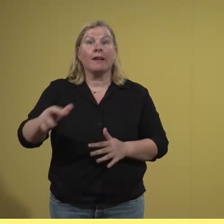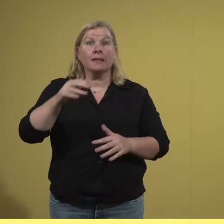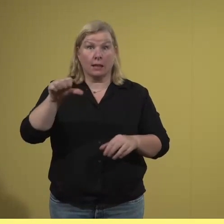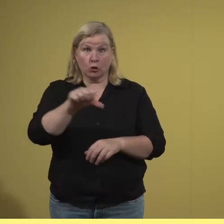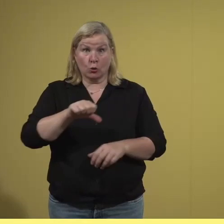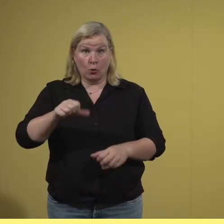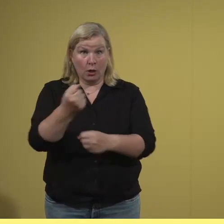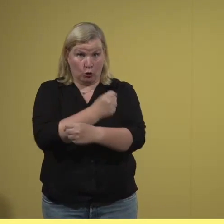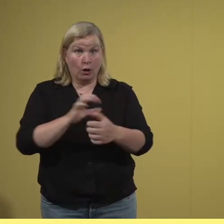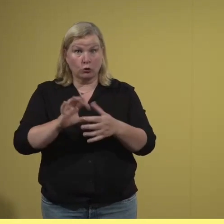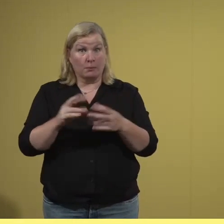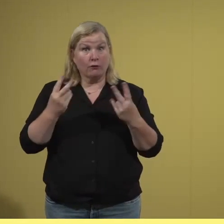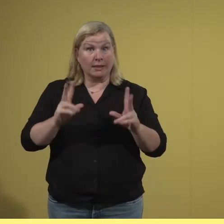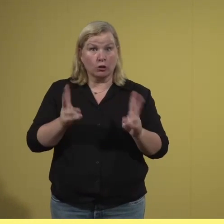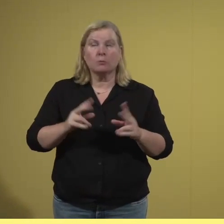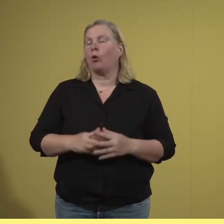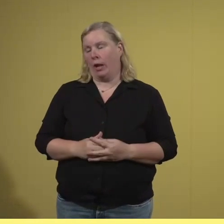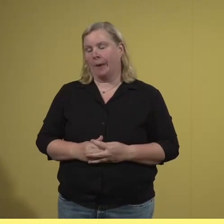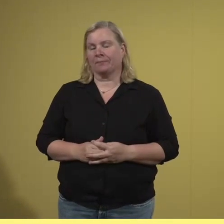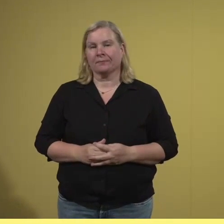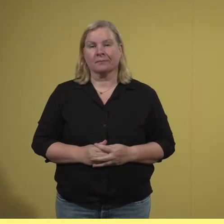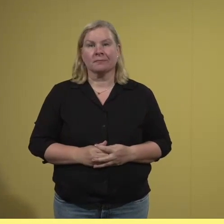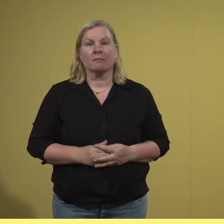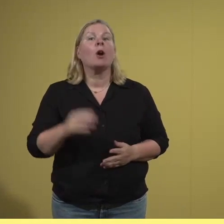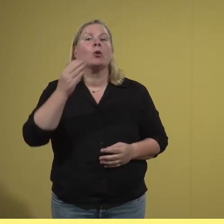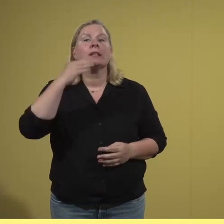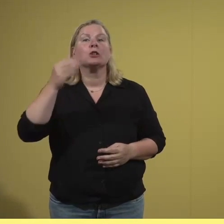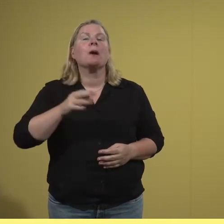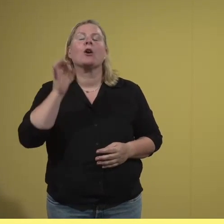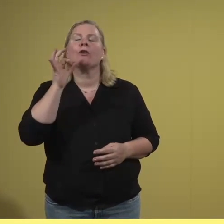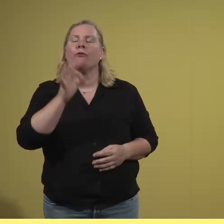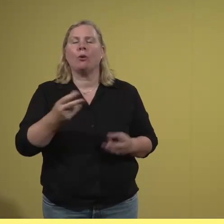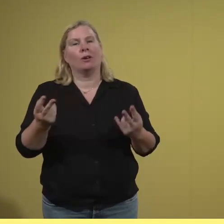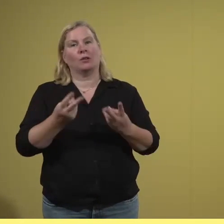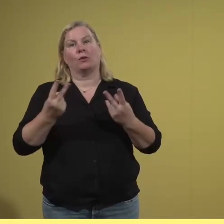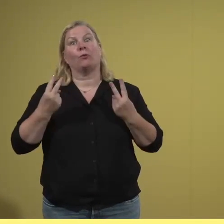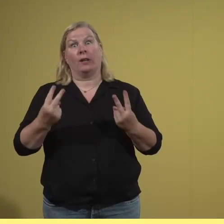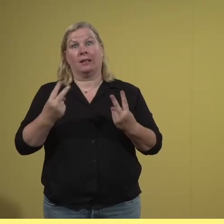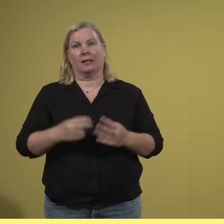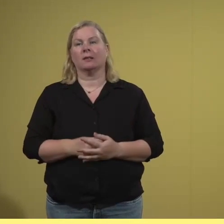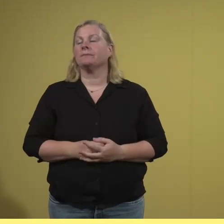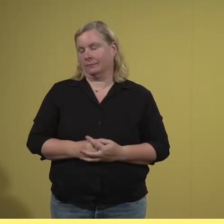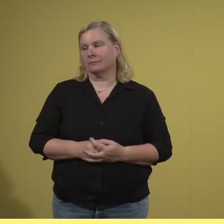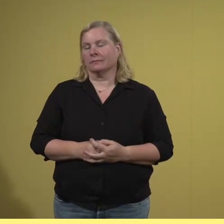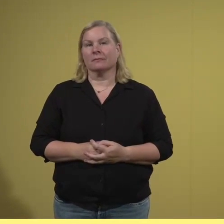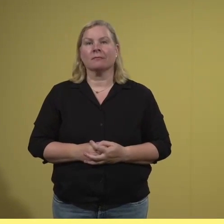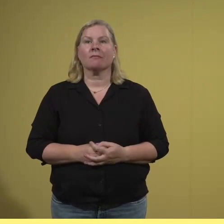Und die ätherischen Öle sind unheimlich wichtig beim Kochen. Unbedingt. Geschmack ist dir ja sowieso sehr, sehr wichtig. Natürlich.